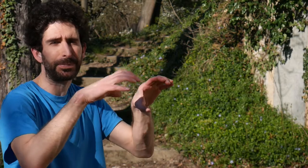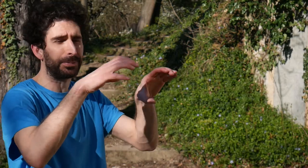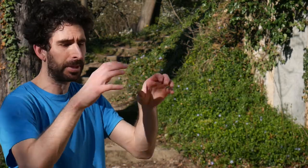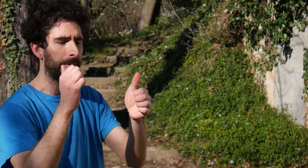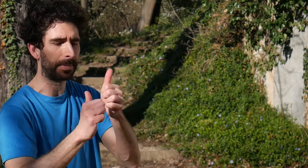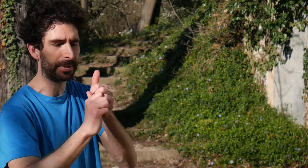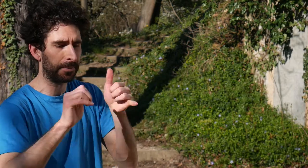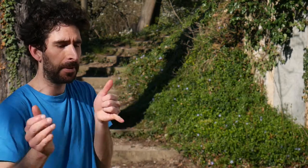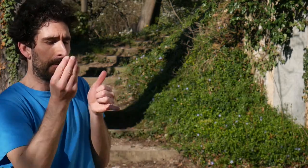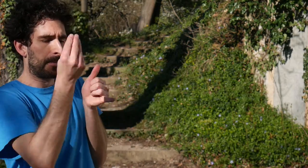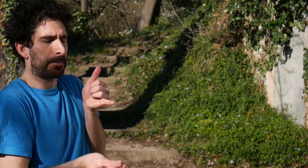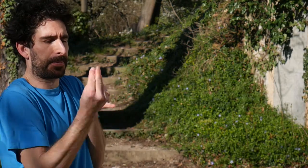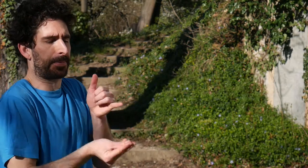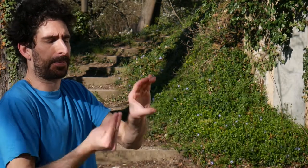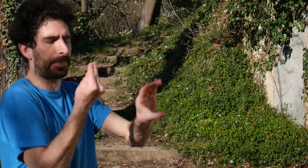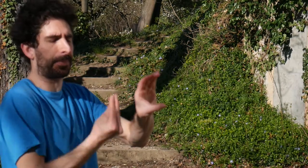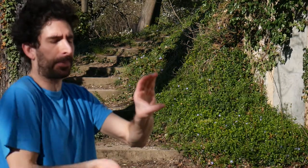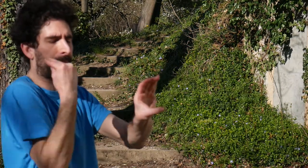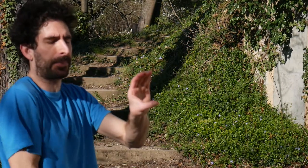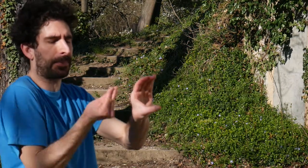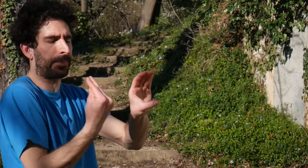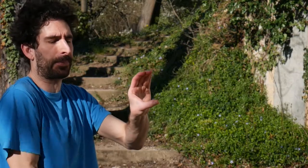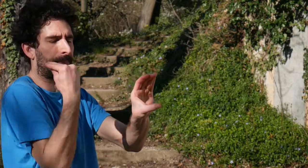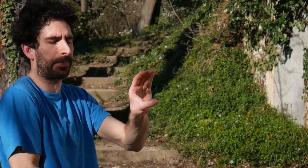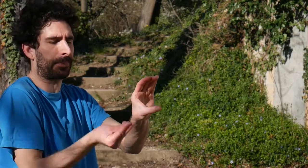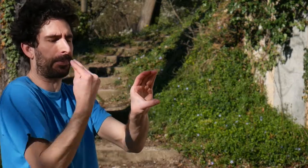le bras essuie ses fesses avec du papier.